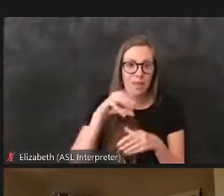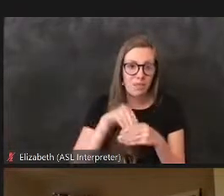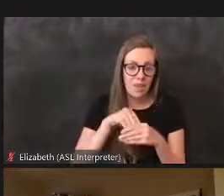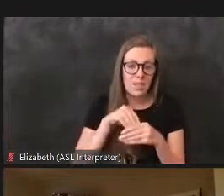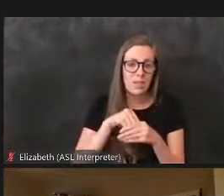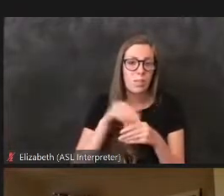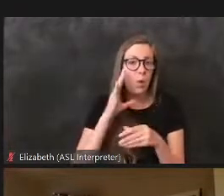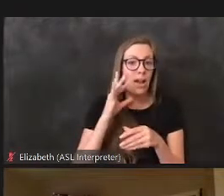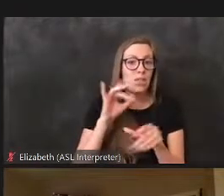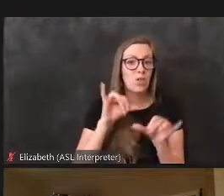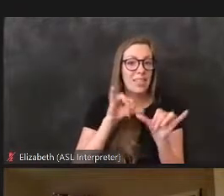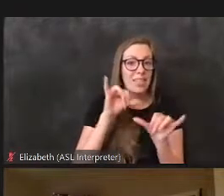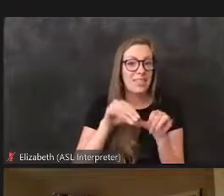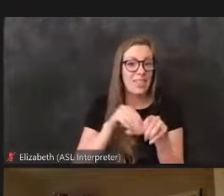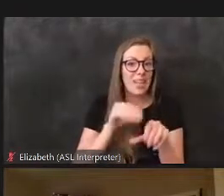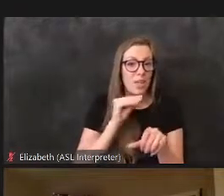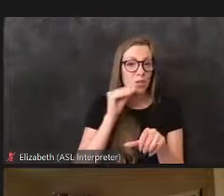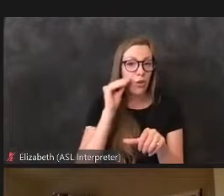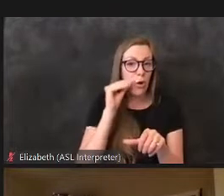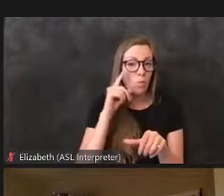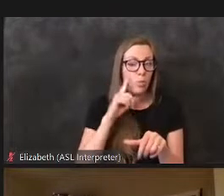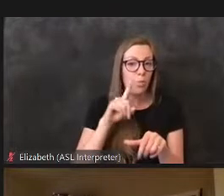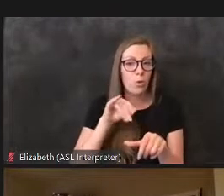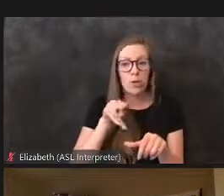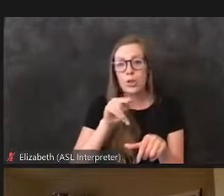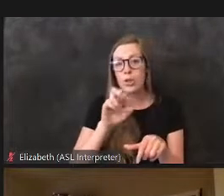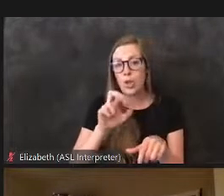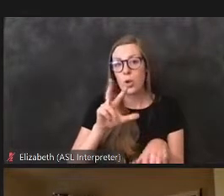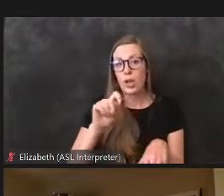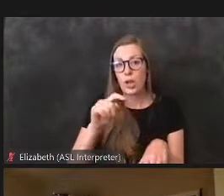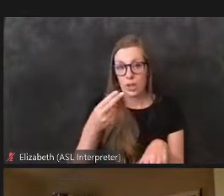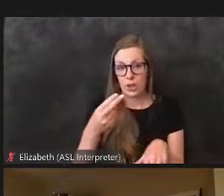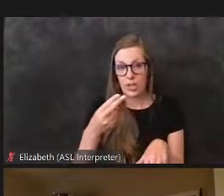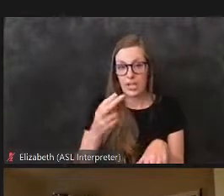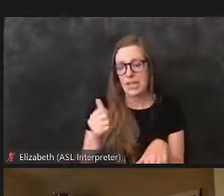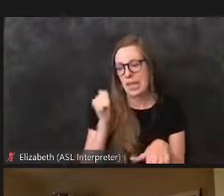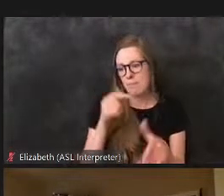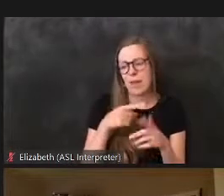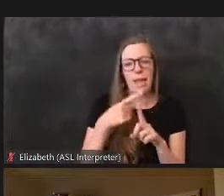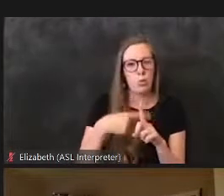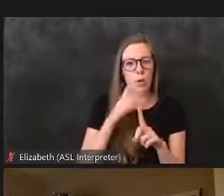rentan puedan permanecerÃn hasta julio 30 y la renta retrasada se apaga en adhesion